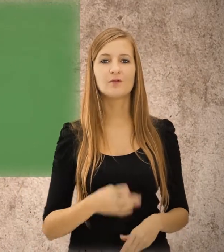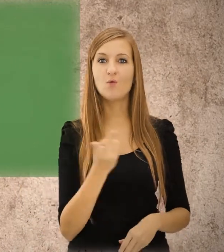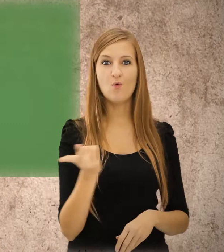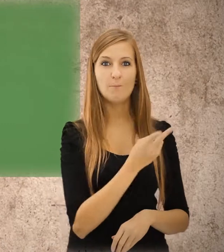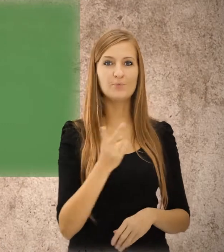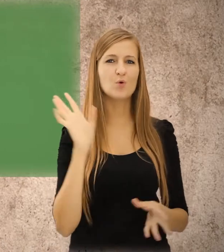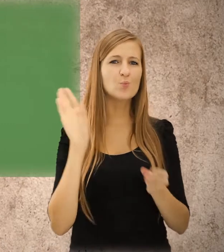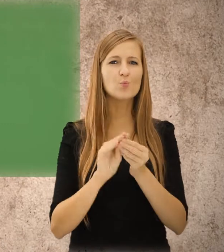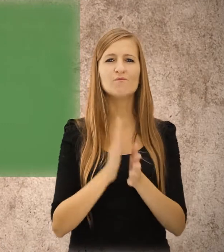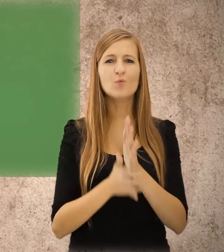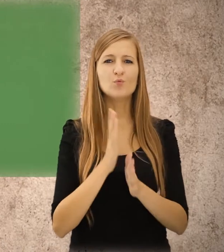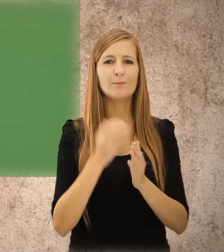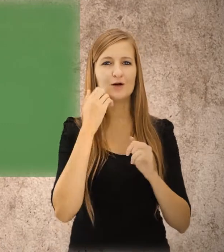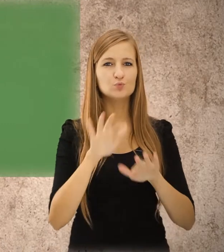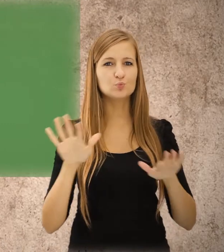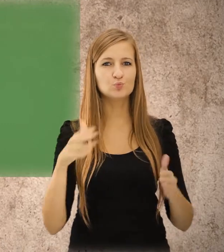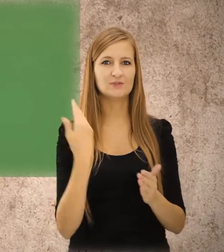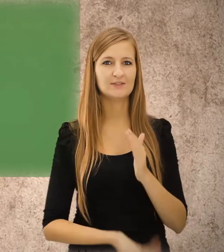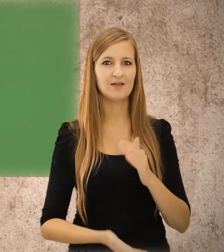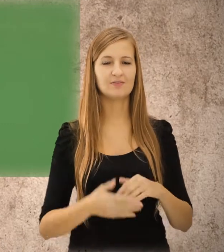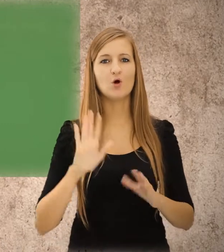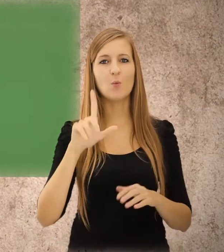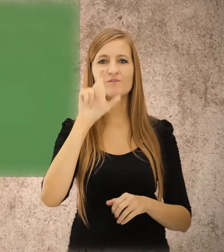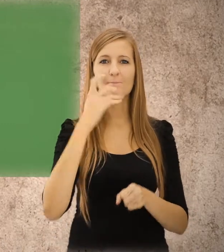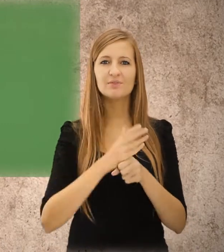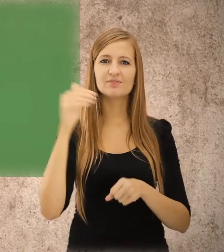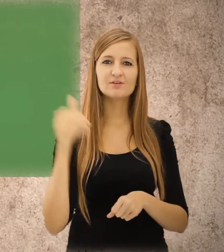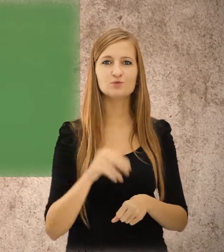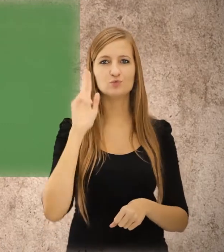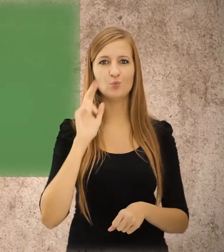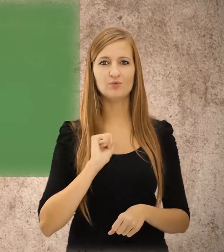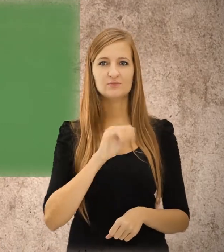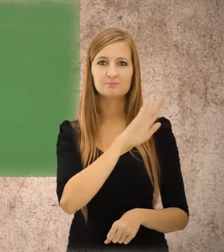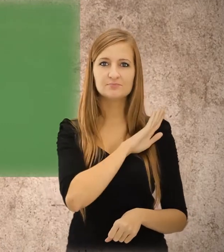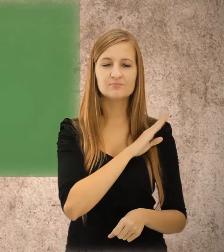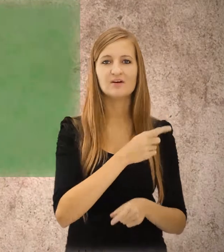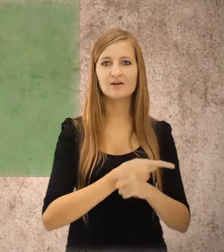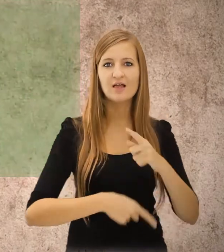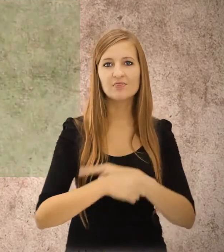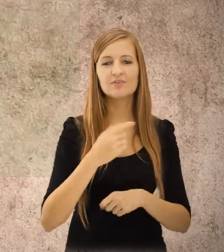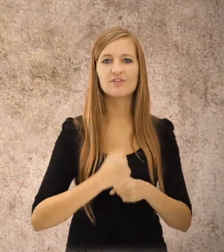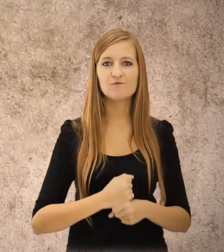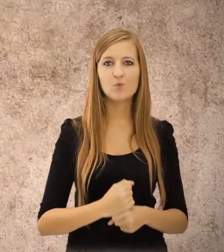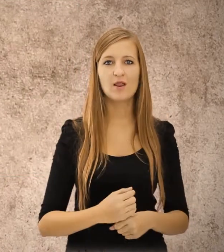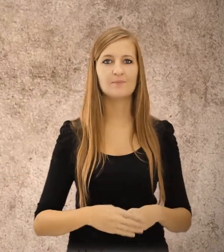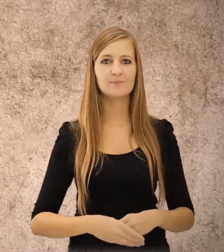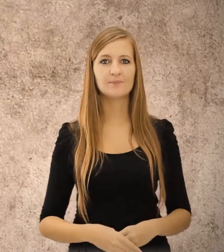W czasie tych walk obie strony poniosły duże straty ponad 250 tys. żołnierzy zabitych, rannych, w niewoli.